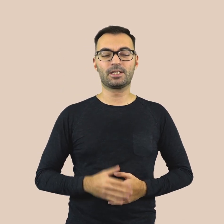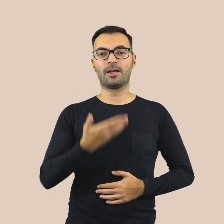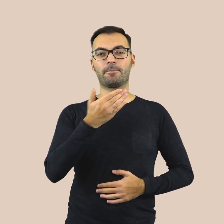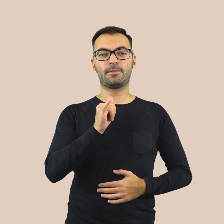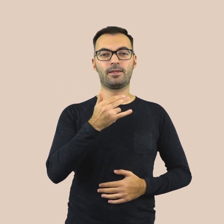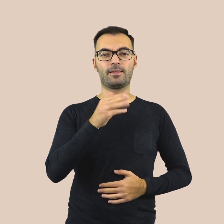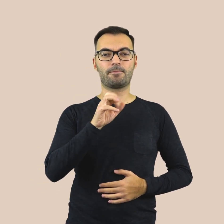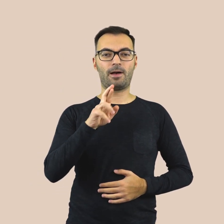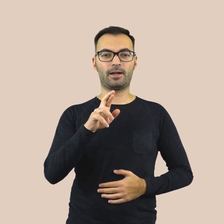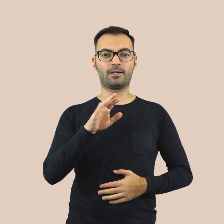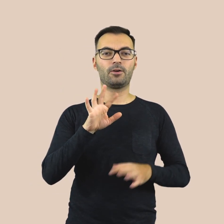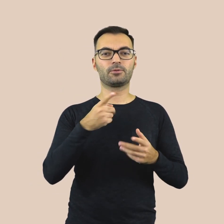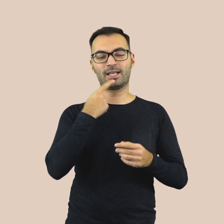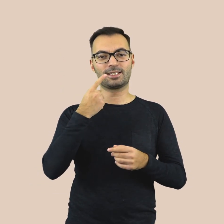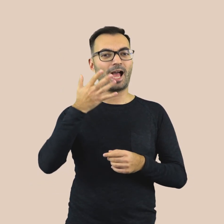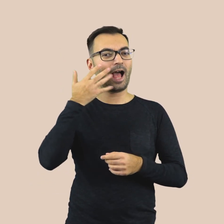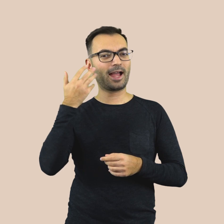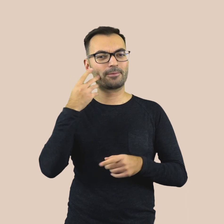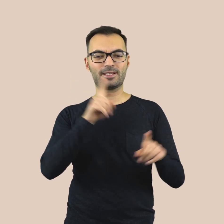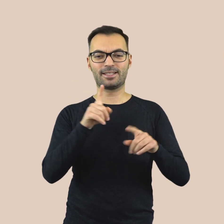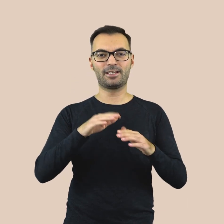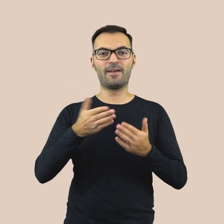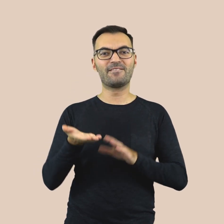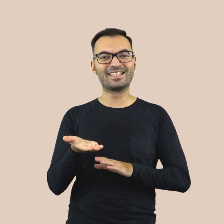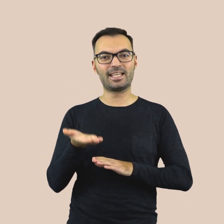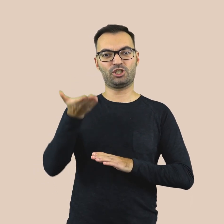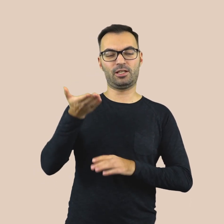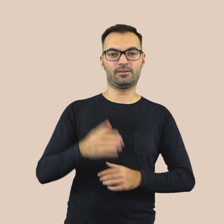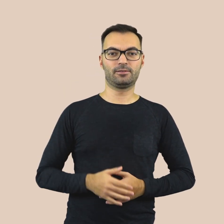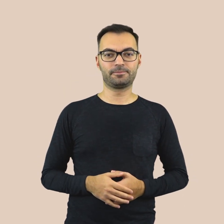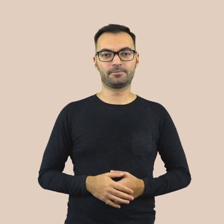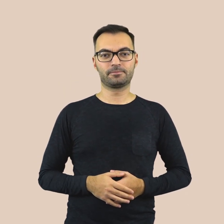Minbar z arabskiego oznacza „wzniesienie”.